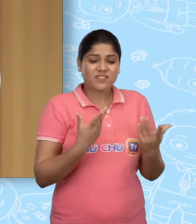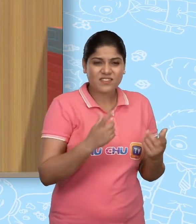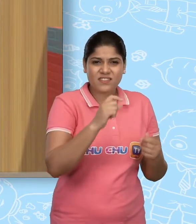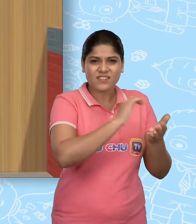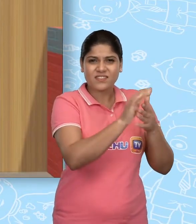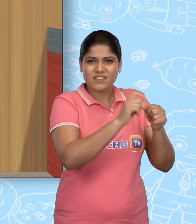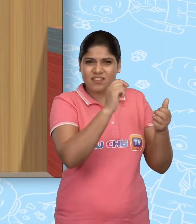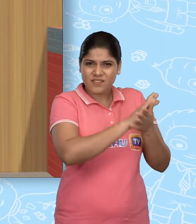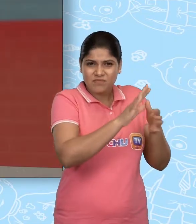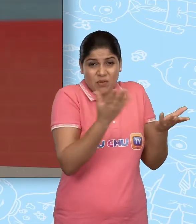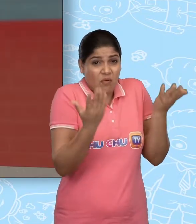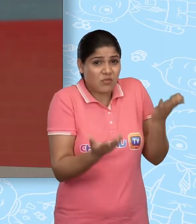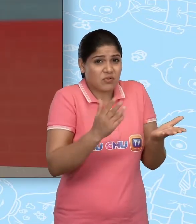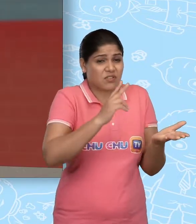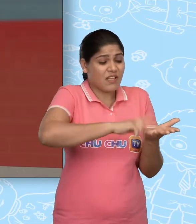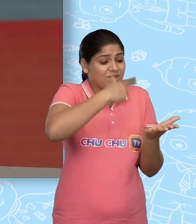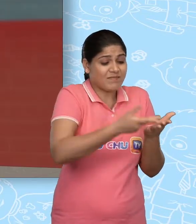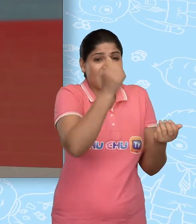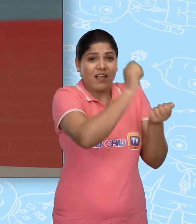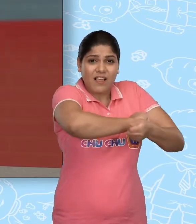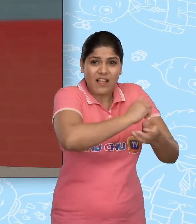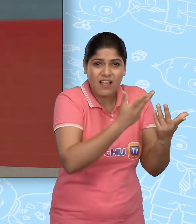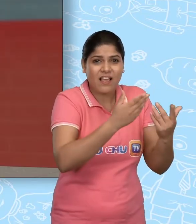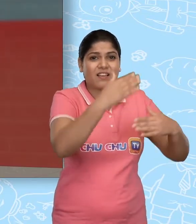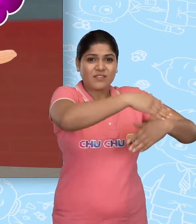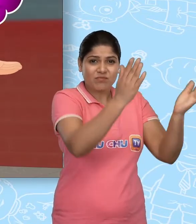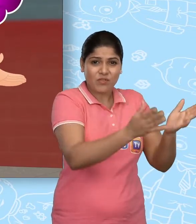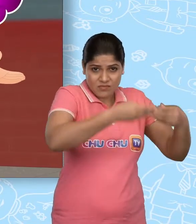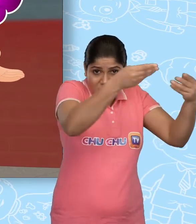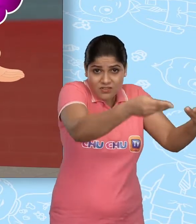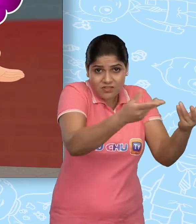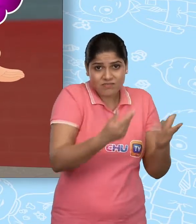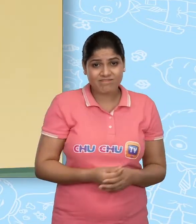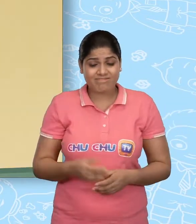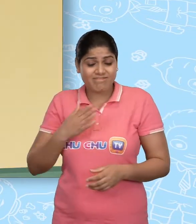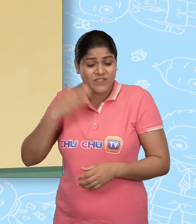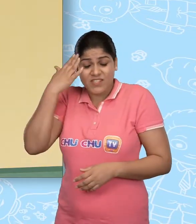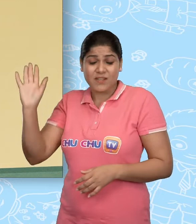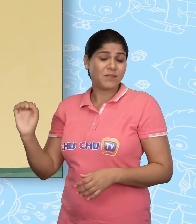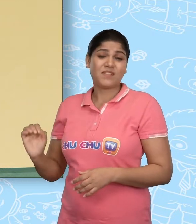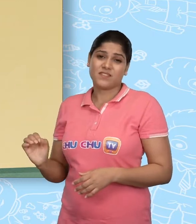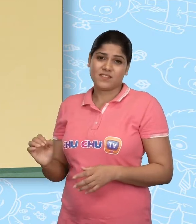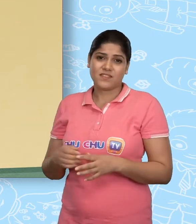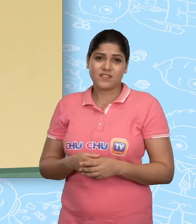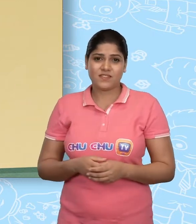ओह ChaCha हो सकता है उस छोटे बच्चे को किसी ने first aid दे दी हो। मुझे नहीं पता